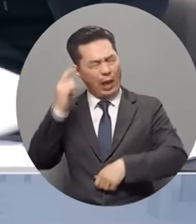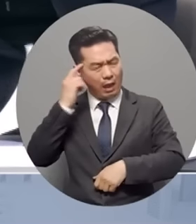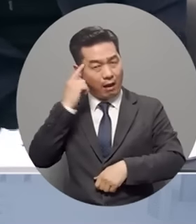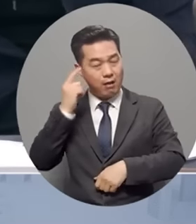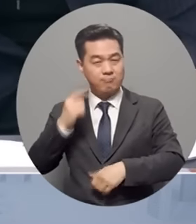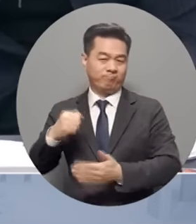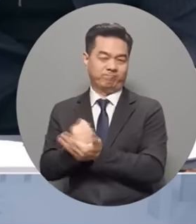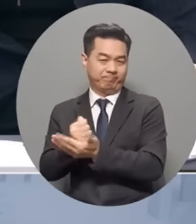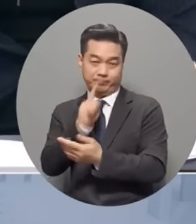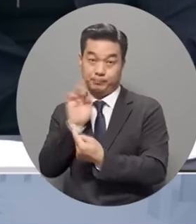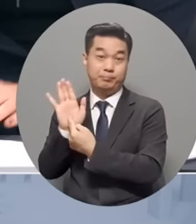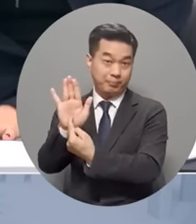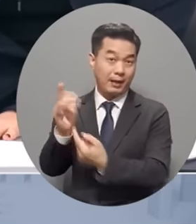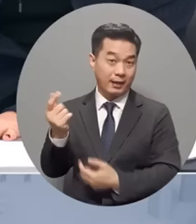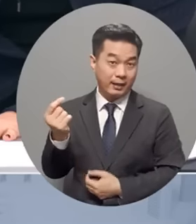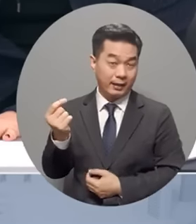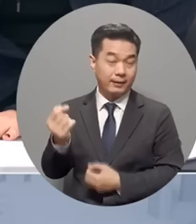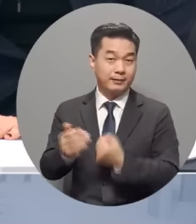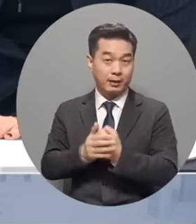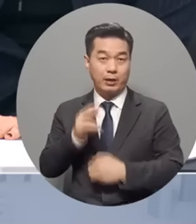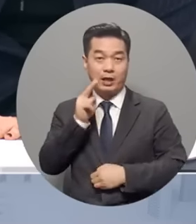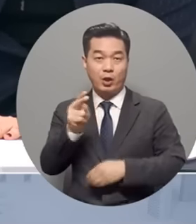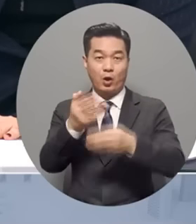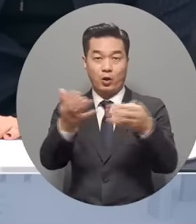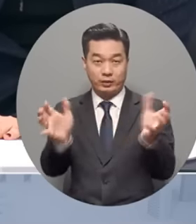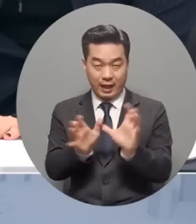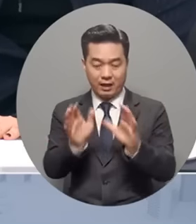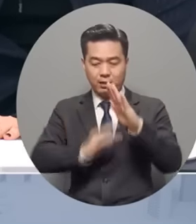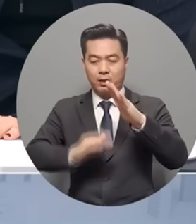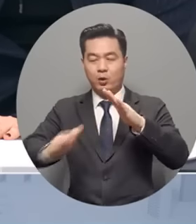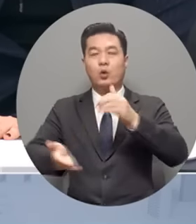명분으로 내세웠다, 이런 해석도 가능합니다.